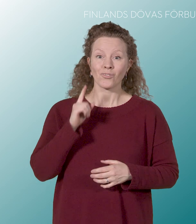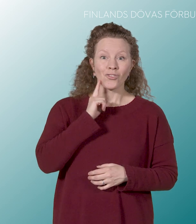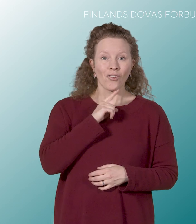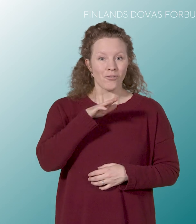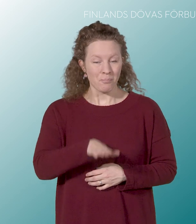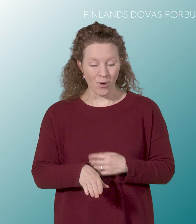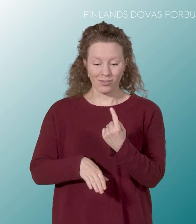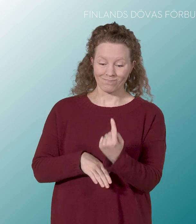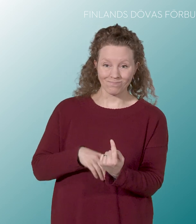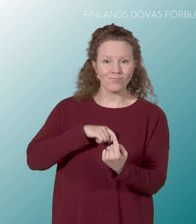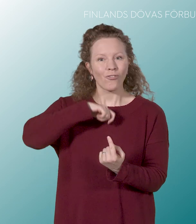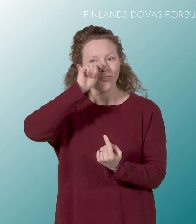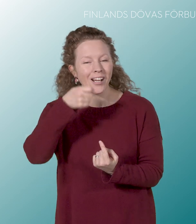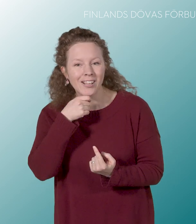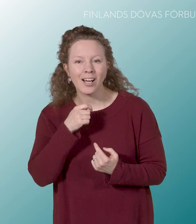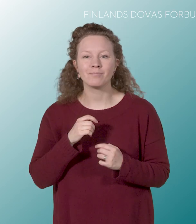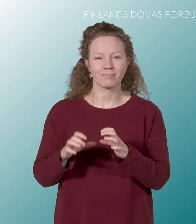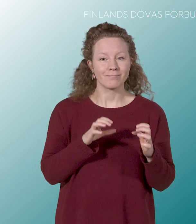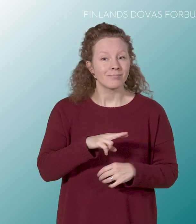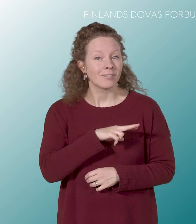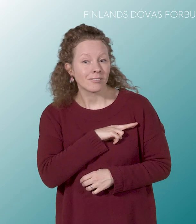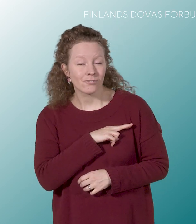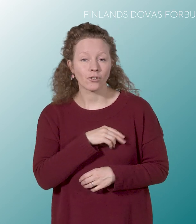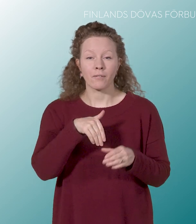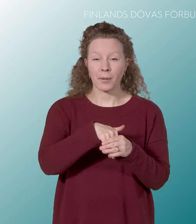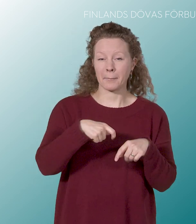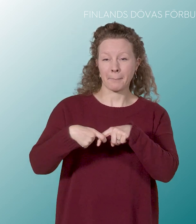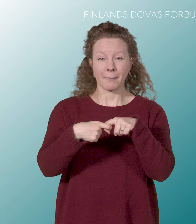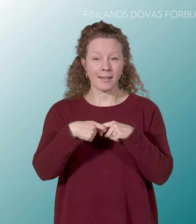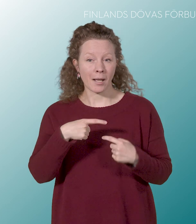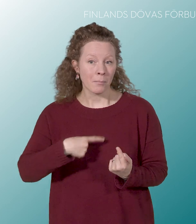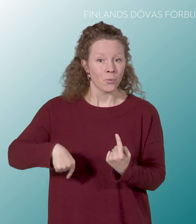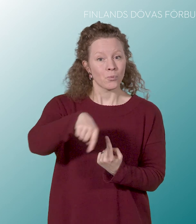Alla föräldrar, vårdnadshavare och familjemedlemmar till döva barn -